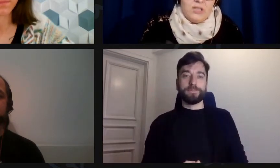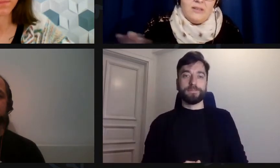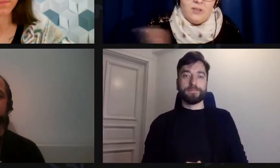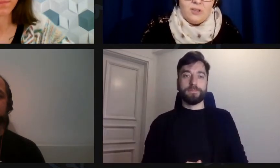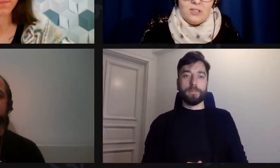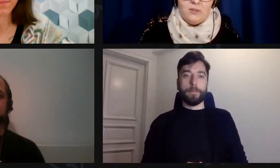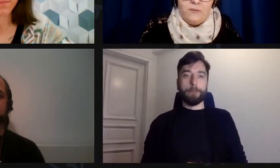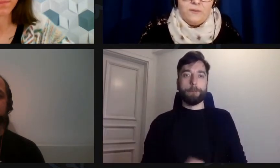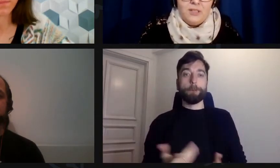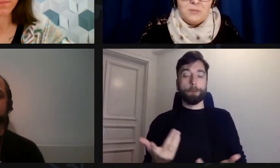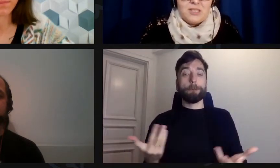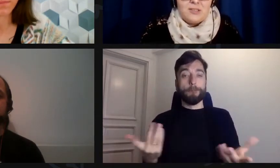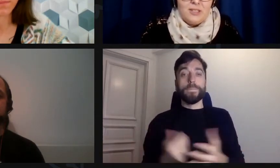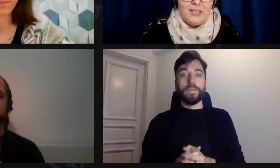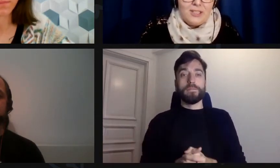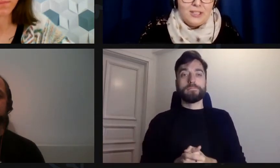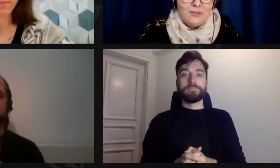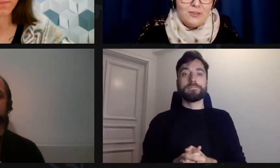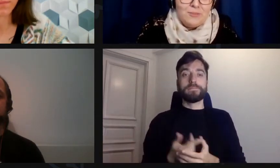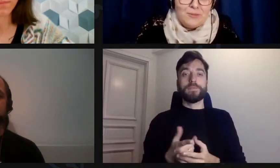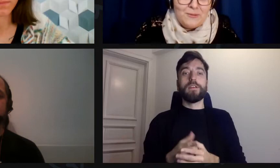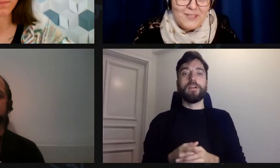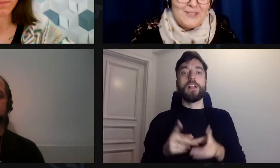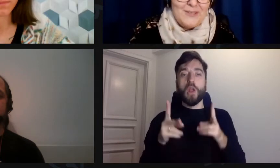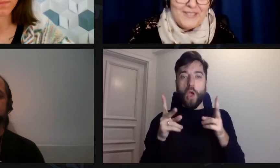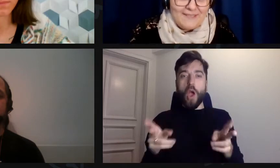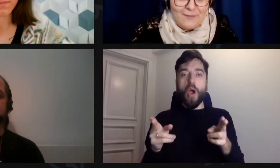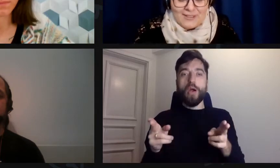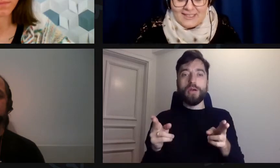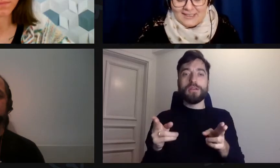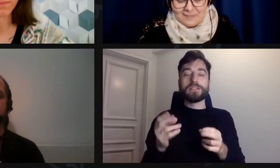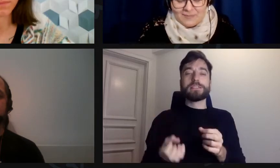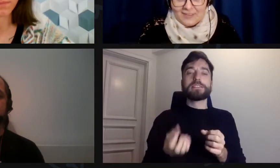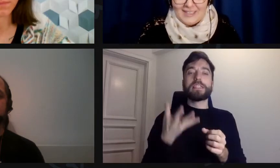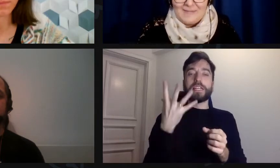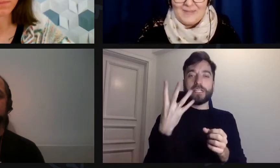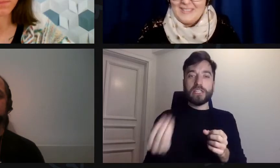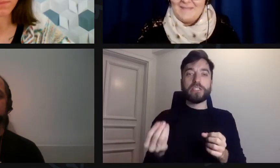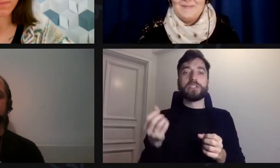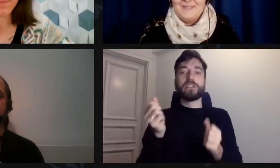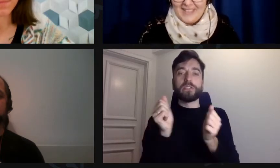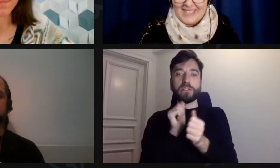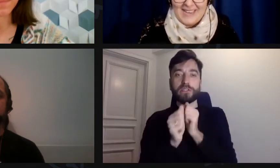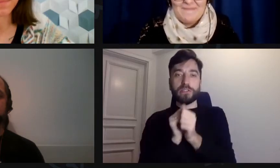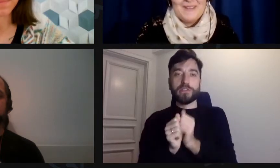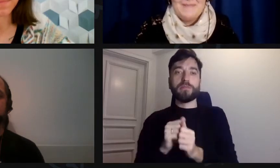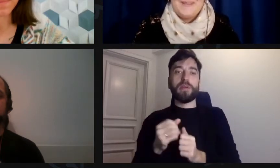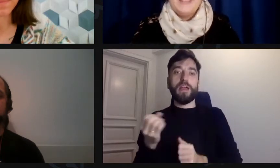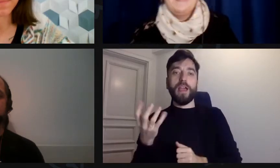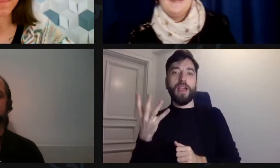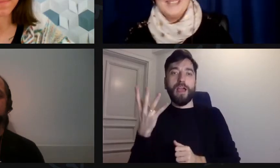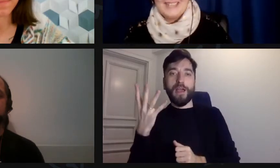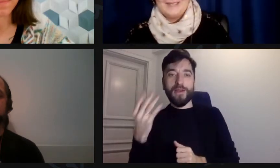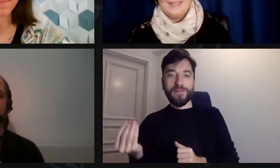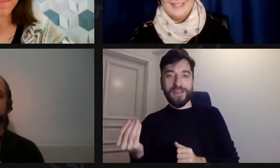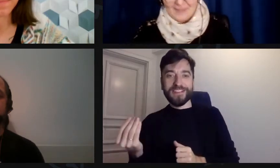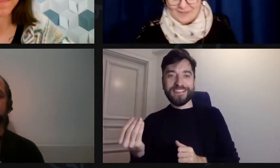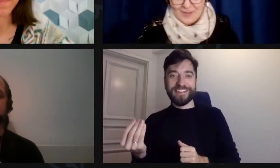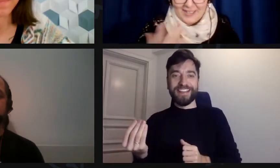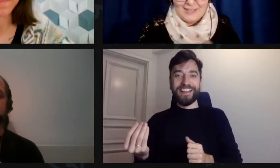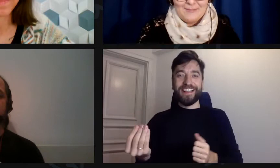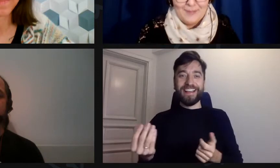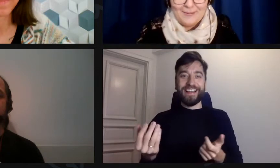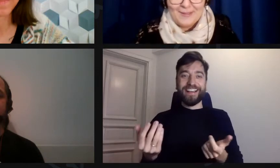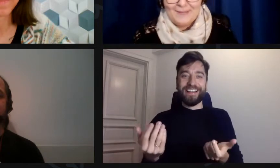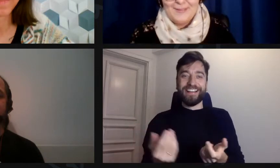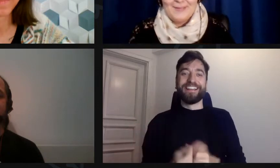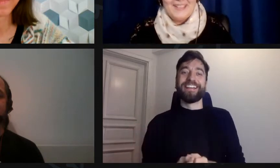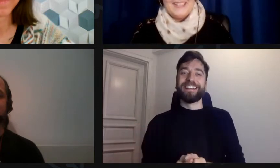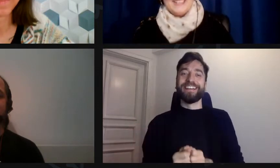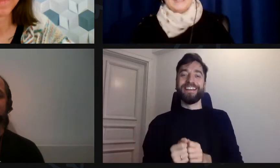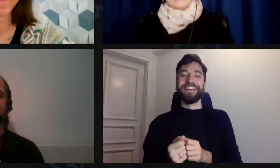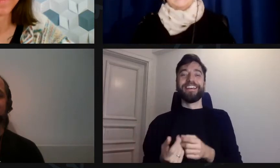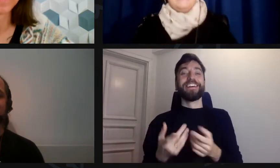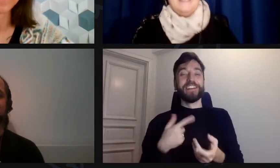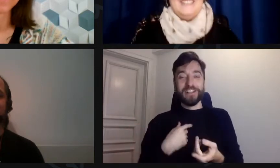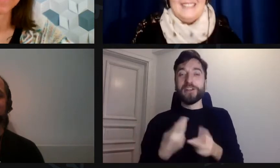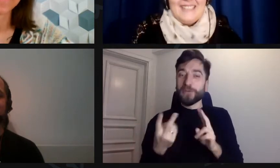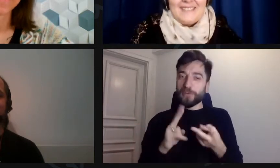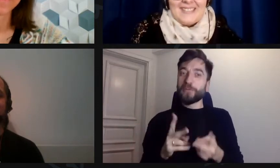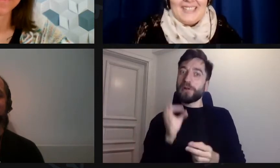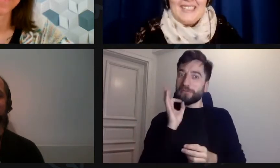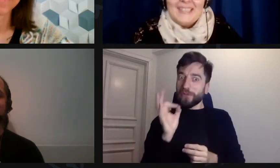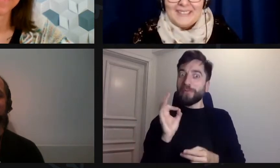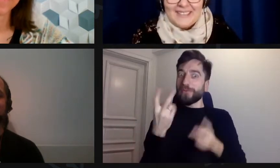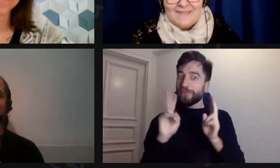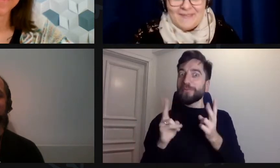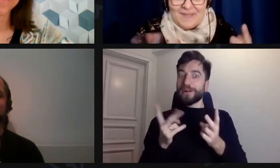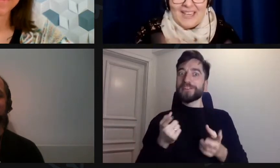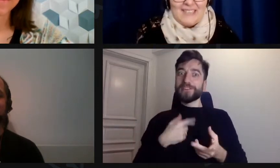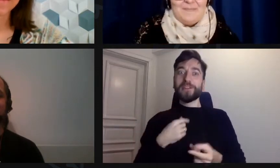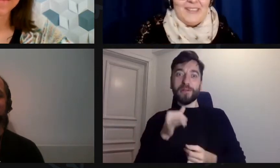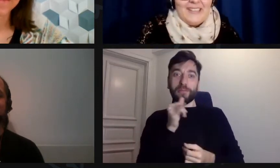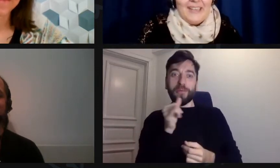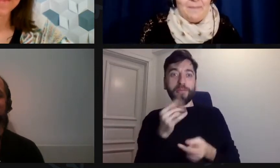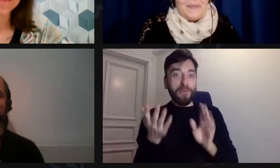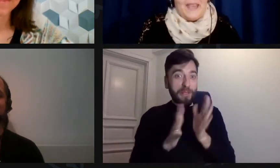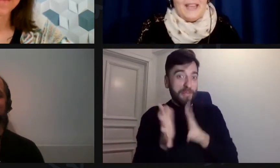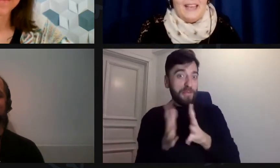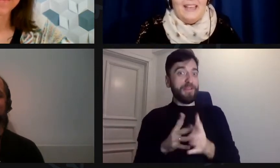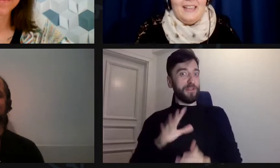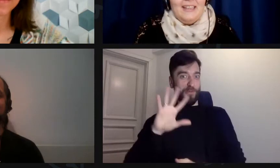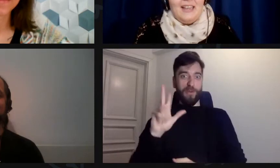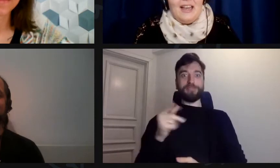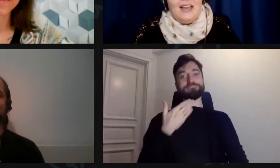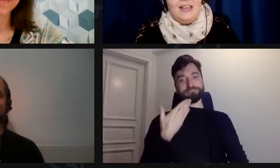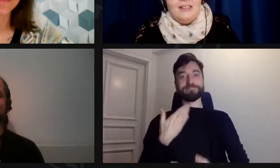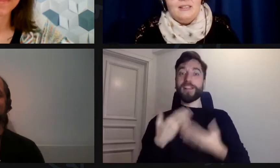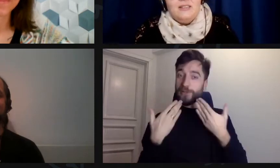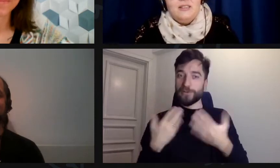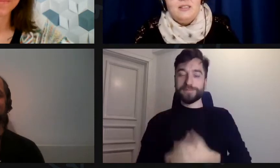Tak wygląda to w tym sezonie, jestem pod wrażeniem pana tłumacza, który moje słowotwórstwo jest w stanie wymigać.